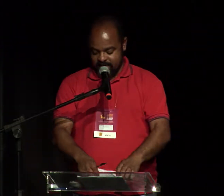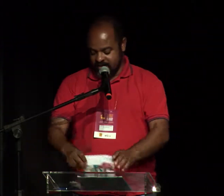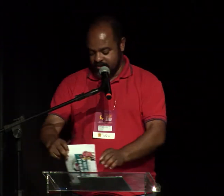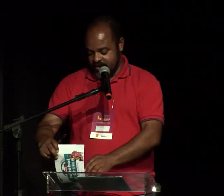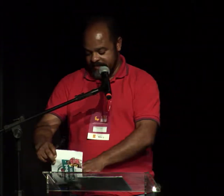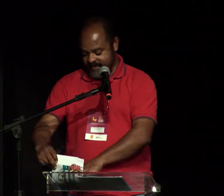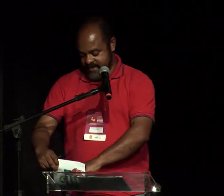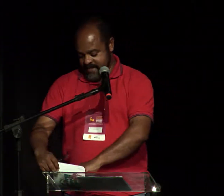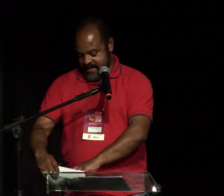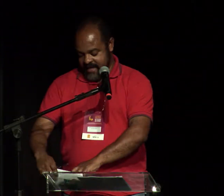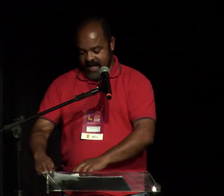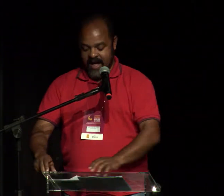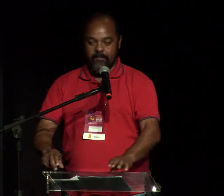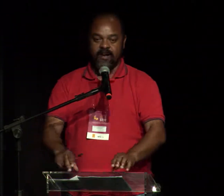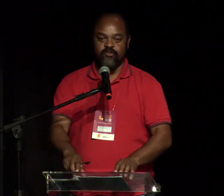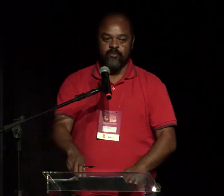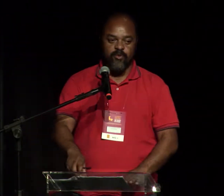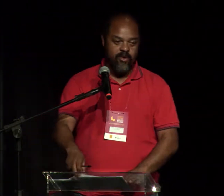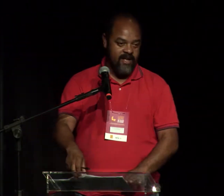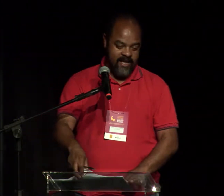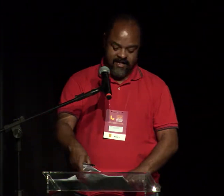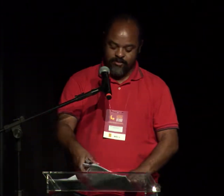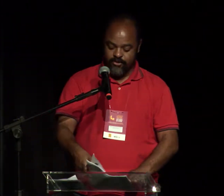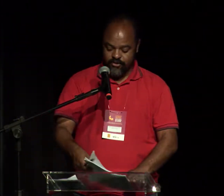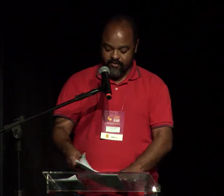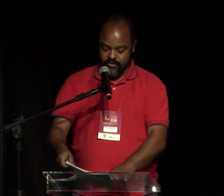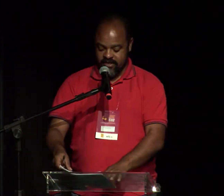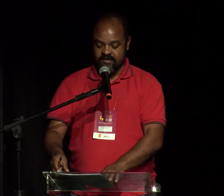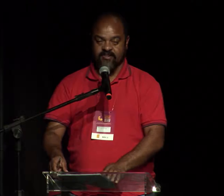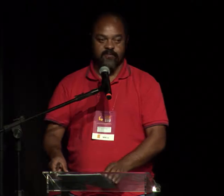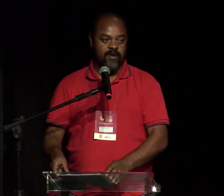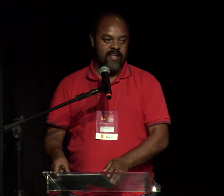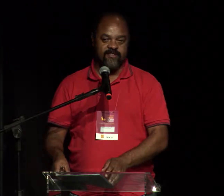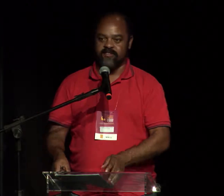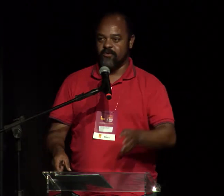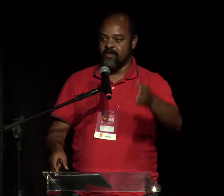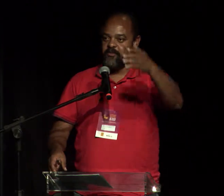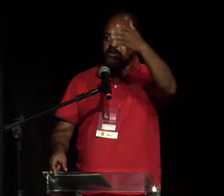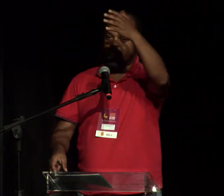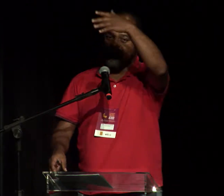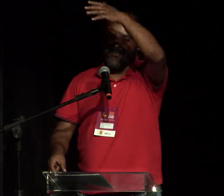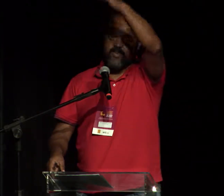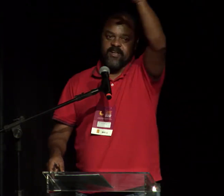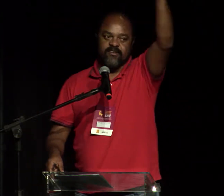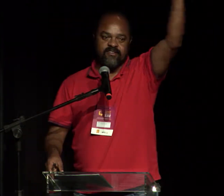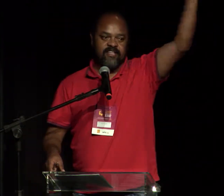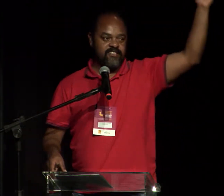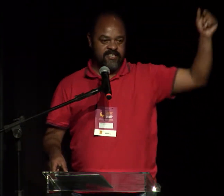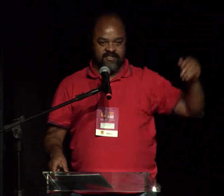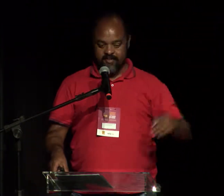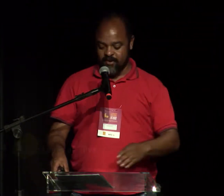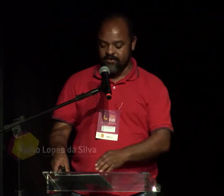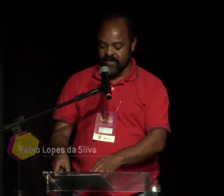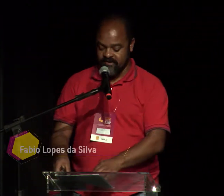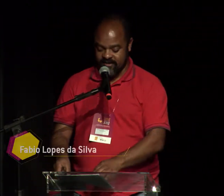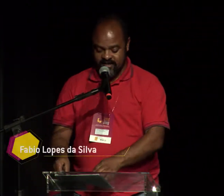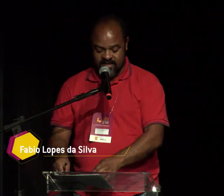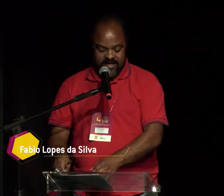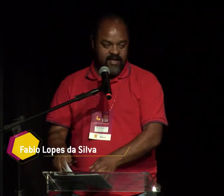Mas a parte boa é que depois de ouvir todas essas palestras, eu quase perdi, é que eu estava espalhando as latinhas pelos SESC,